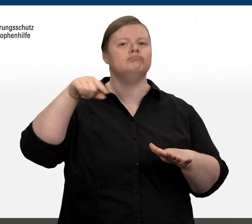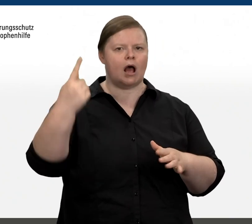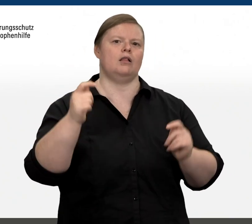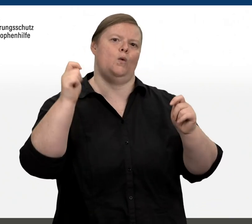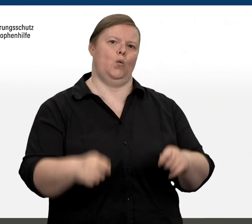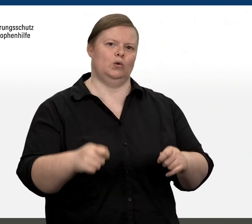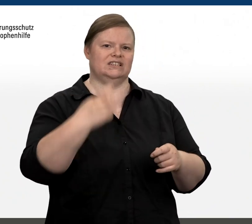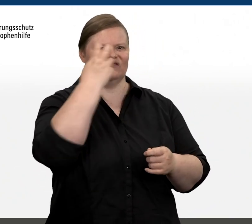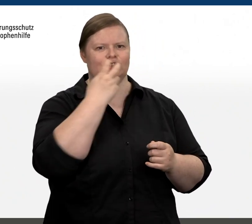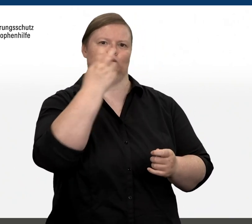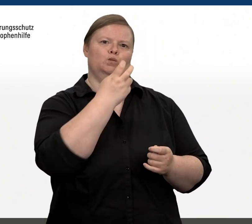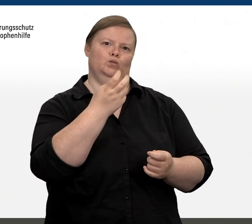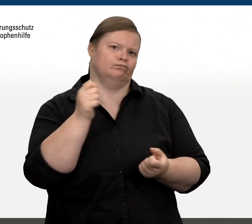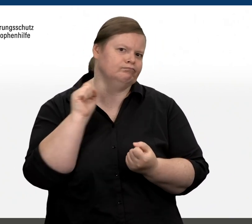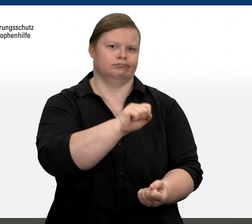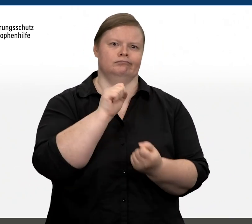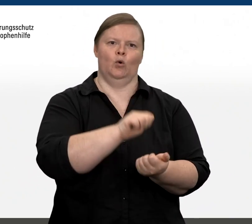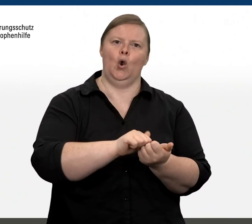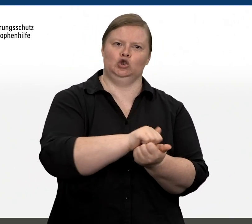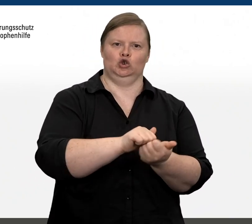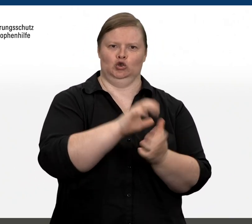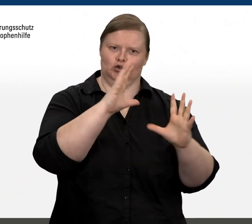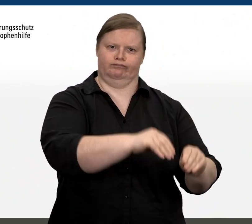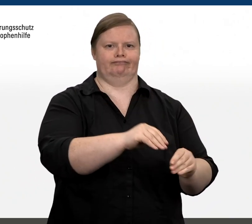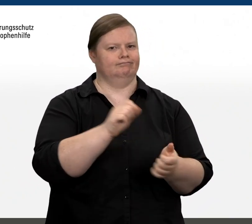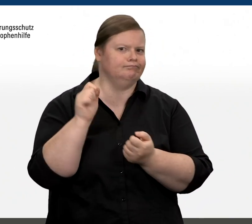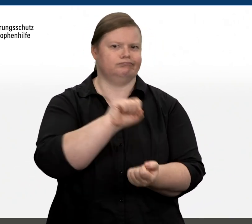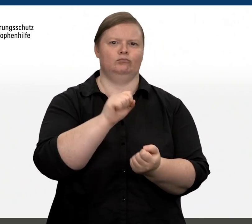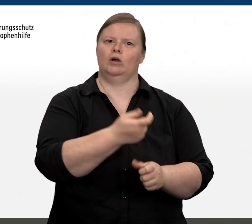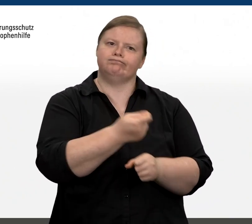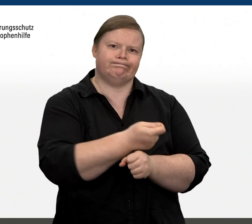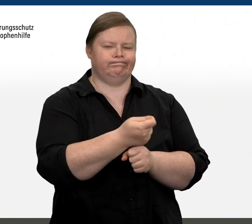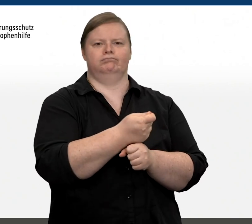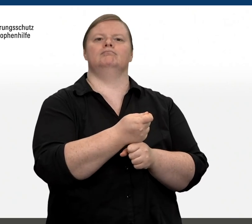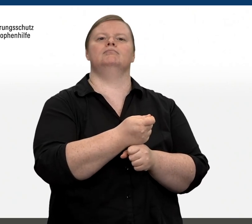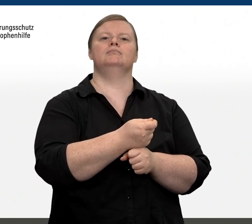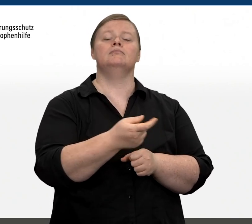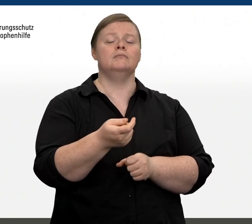Danach können Sie mit einem Löschversuch beginnen.